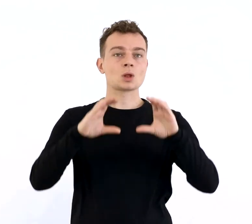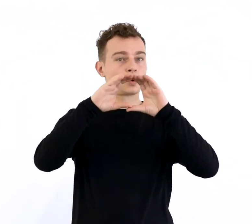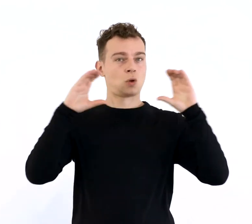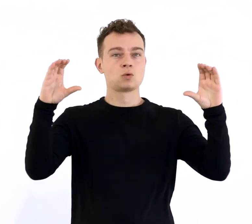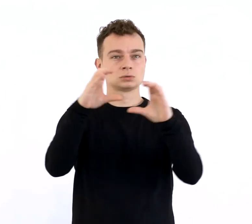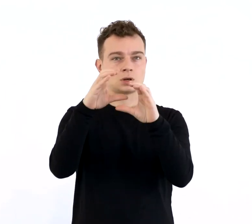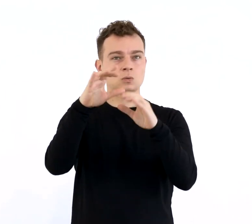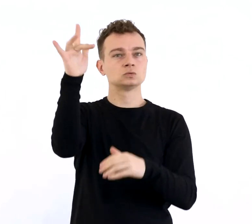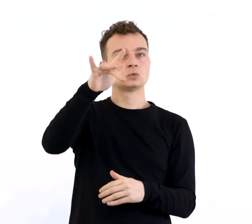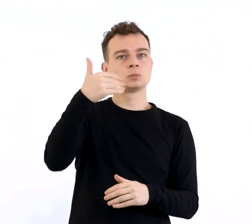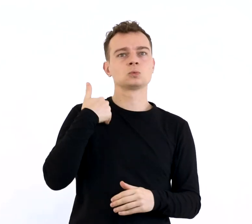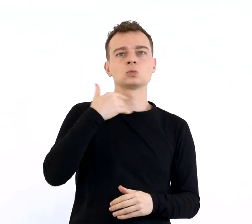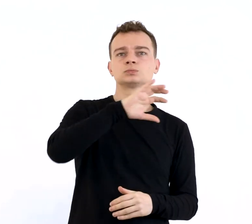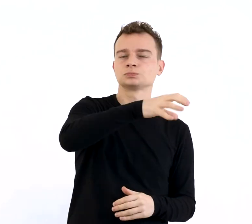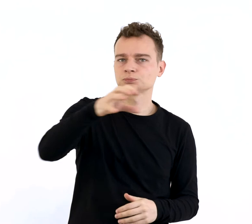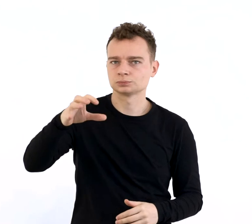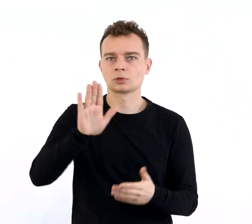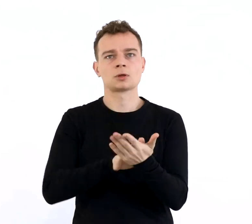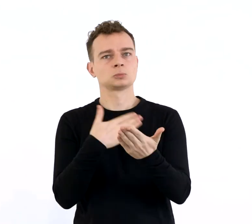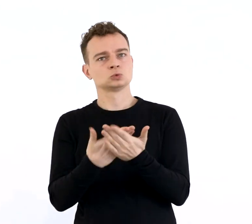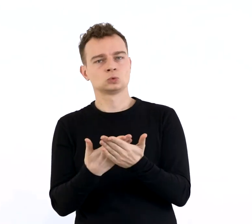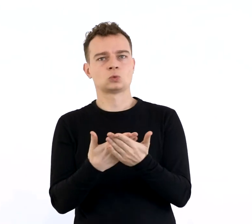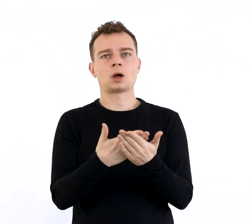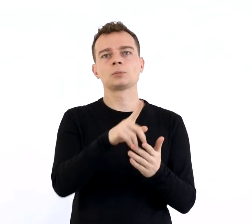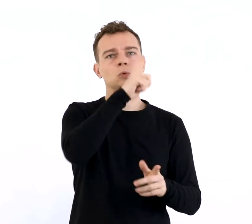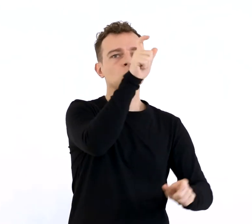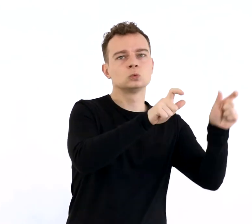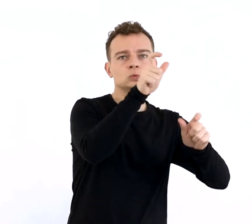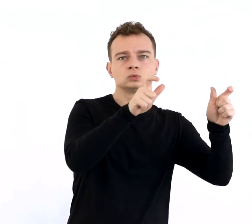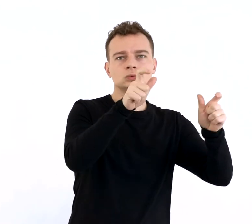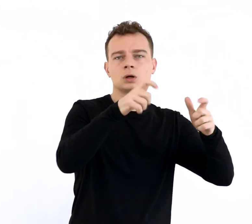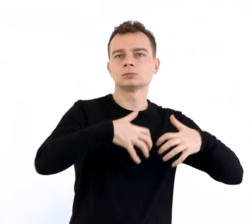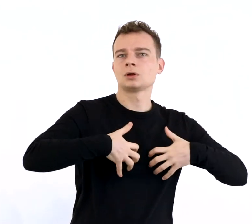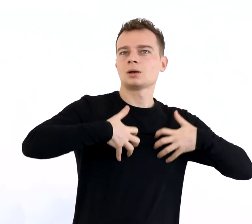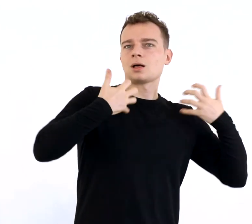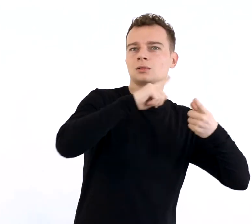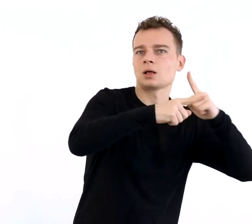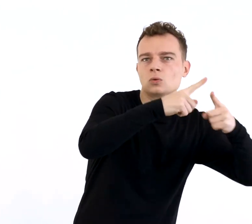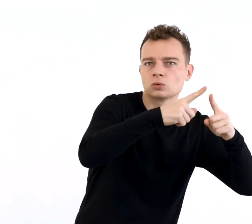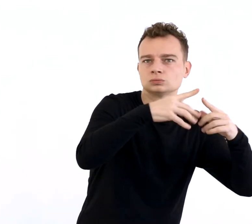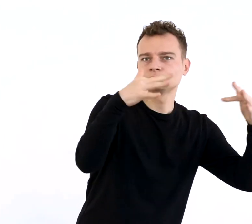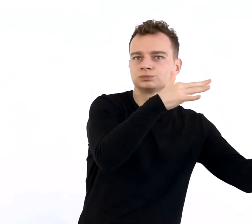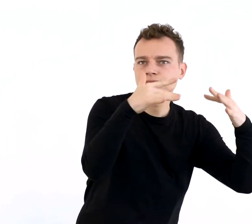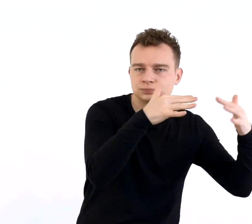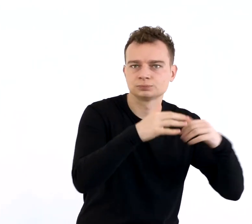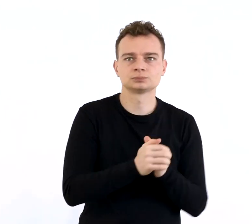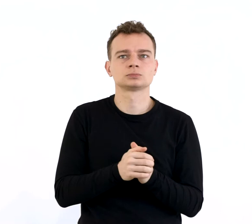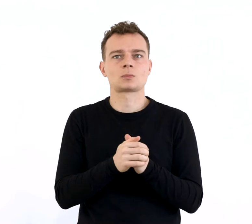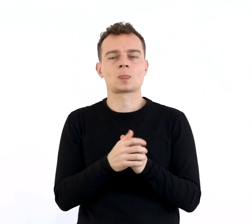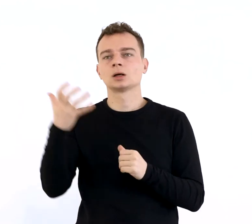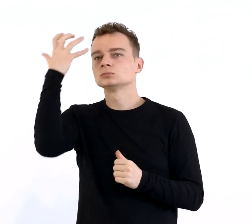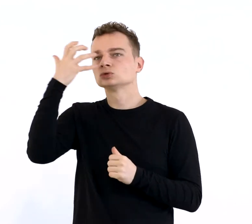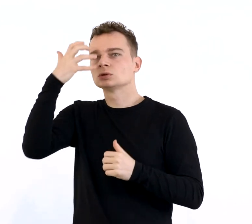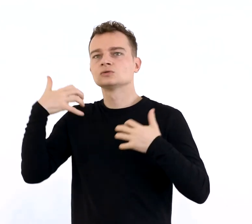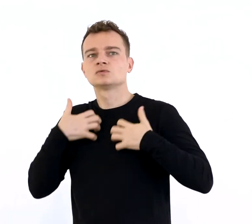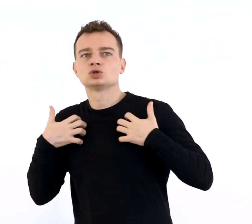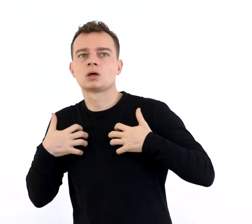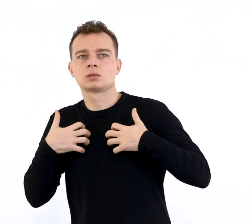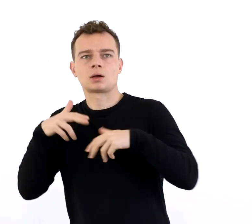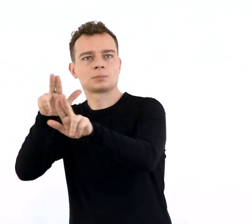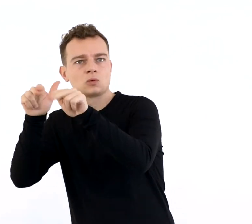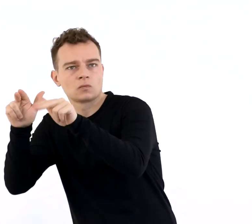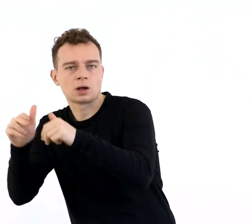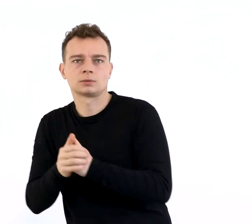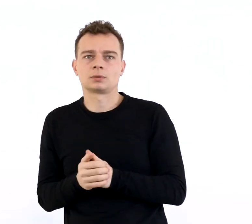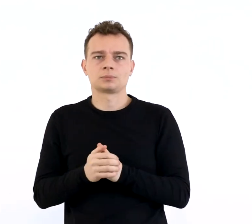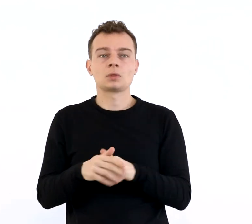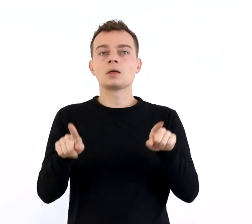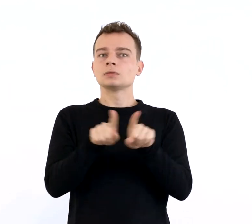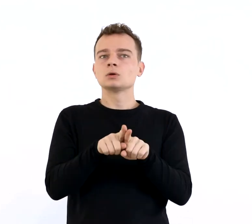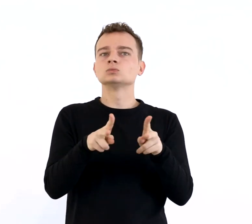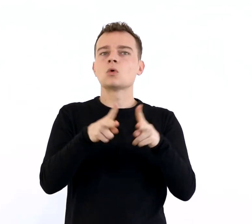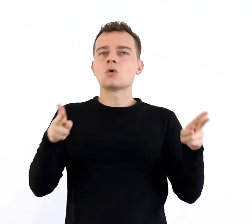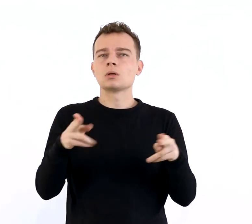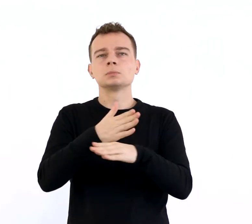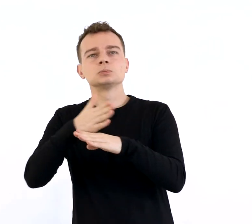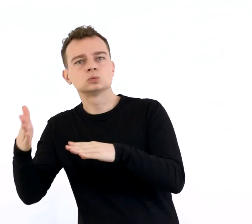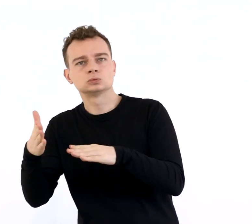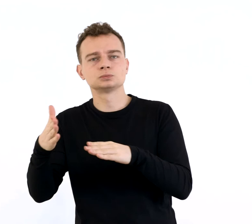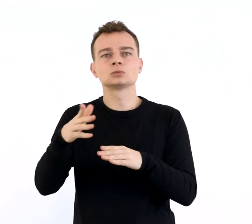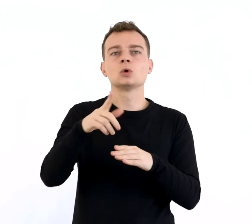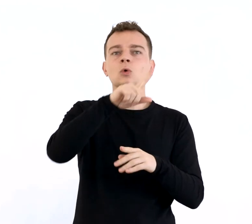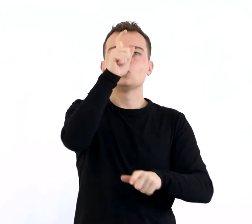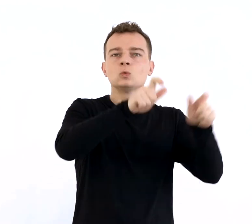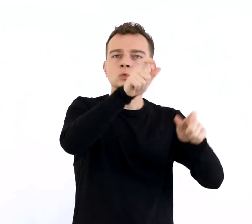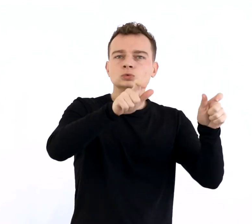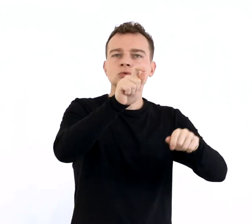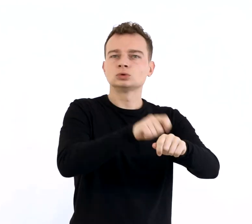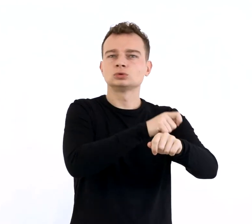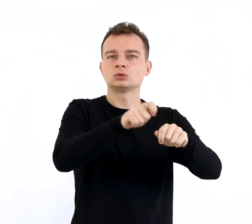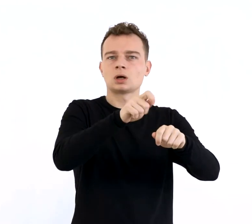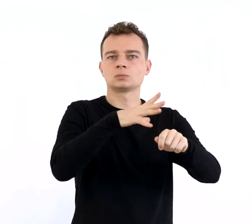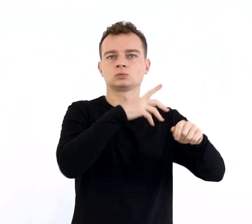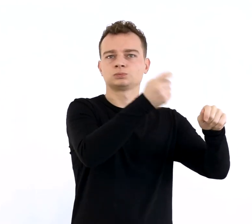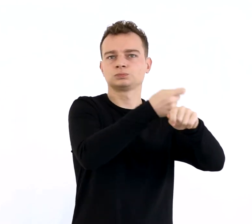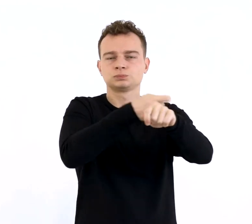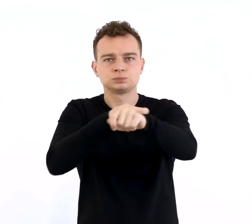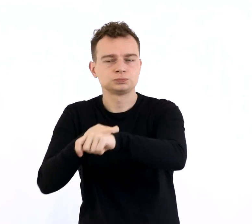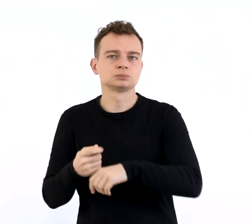Odbywały się w nim, na przykład, walki gladiatorów, polowania na dzikie zwierzęta, a także w późniejszym okresie rzezie chrześcijan.